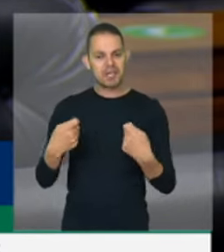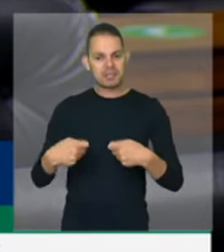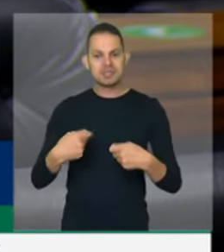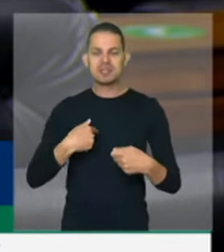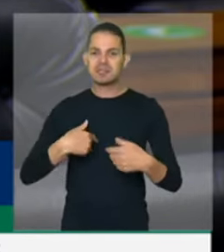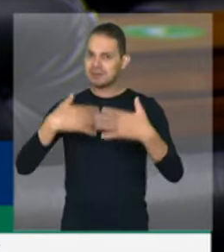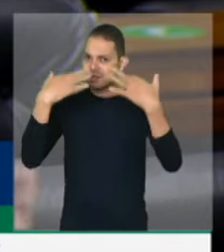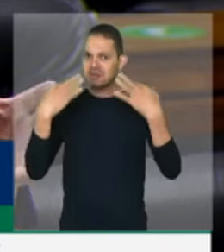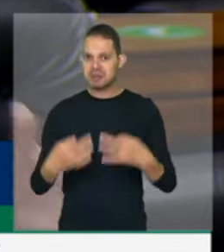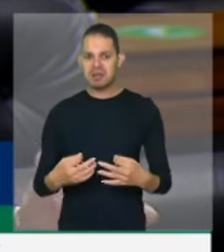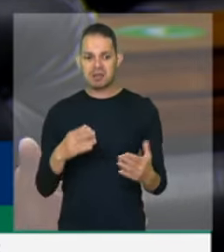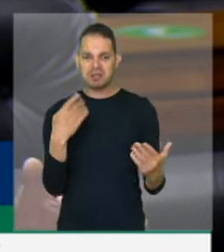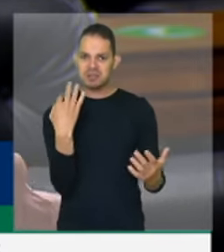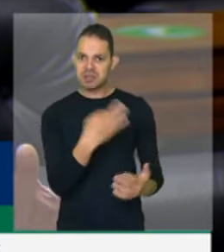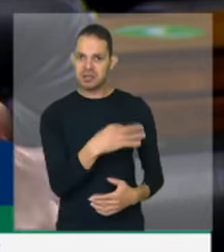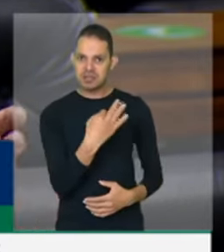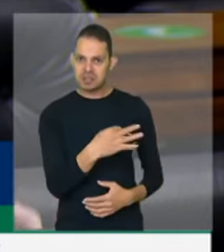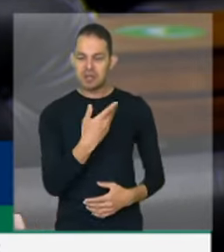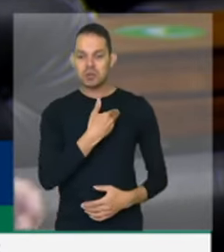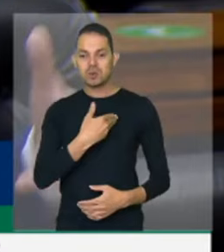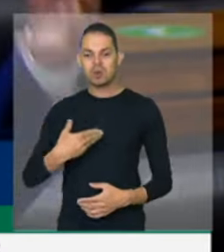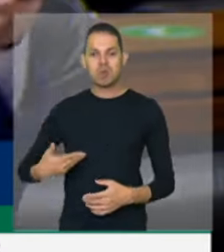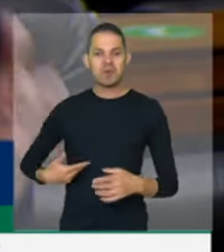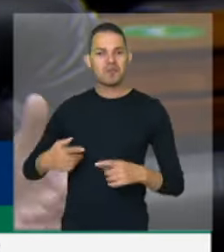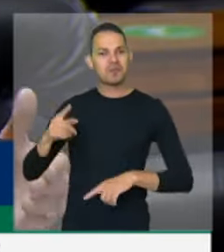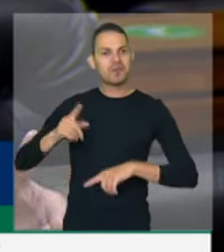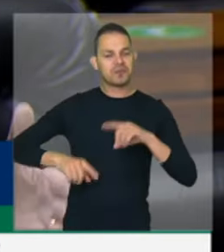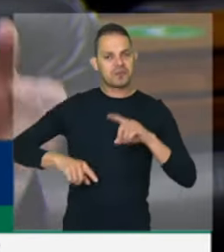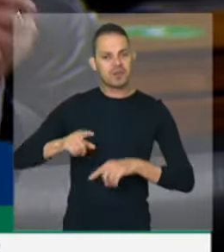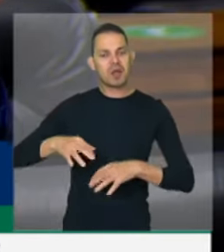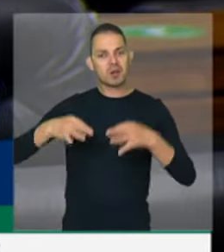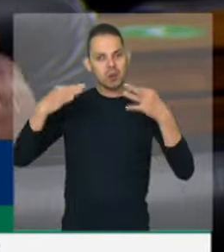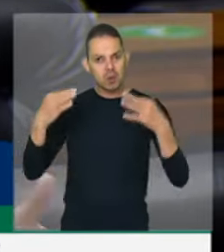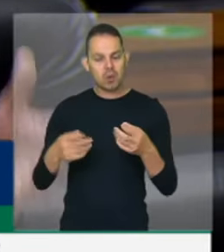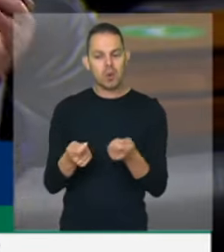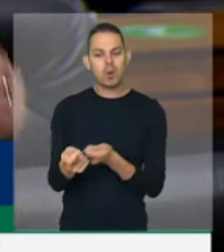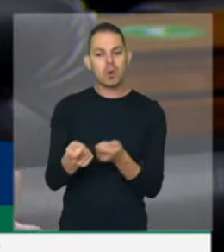MECANISMOS, FARÁO CONTROLE RÍGIDO E CERTO.... A EXEMPLO DO QUE FAZ.... COM O SUS. MAS NÓS PODEMOS TRAZER ESSA